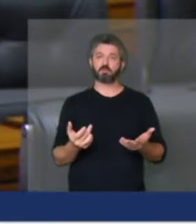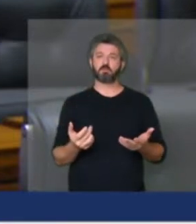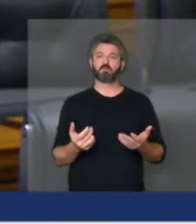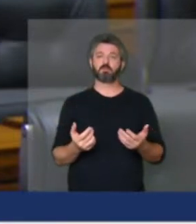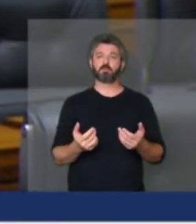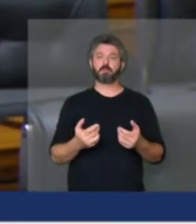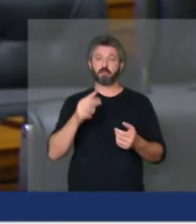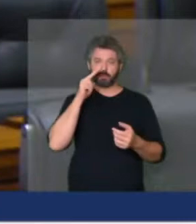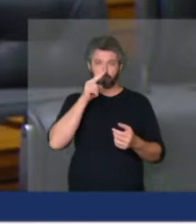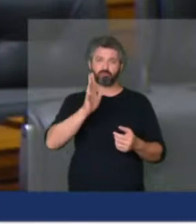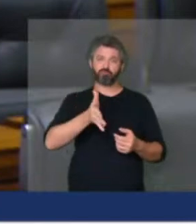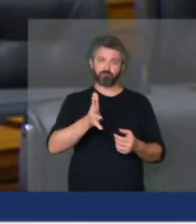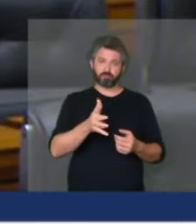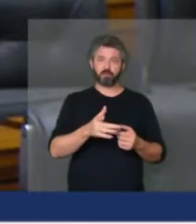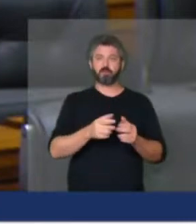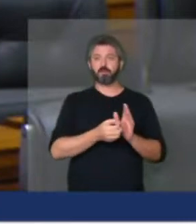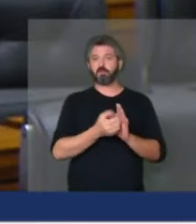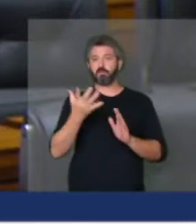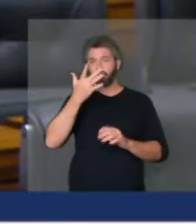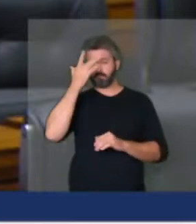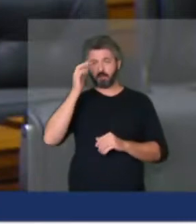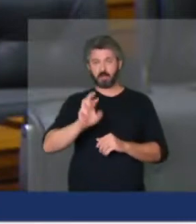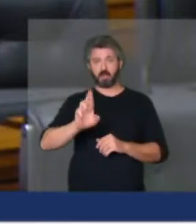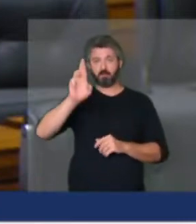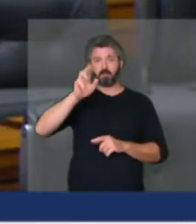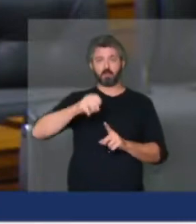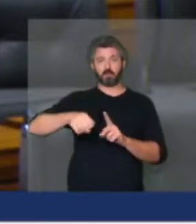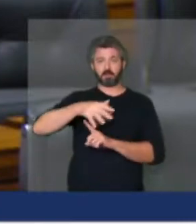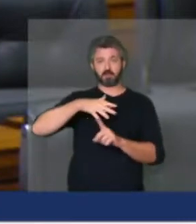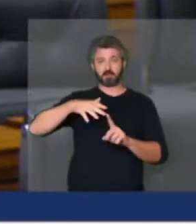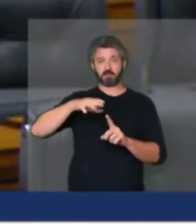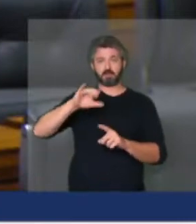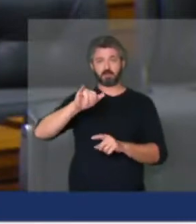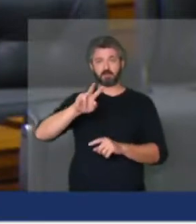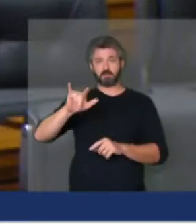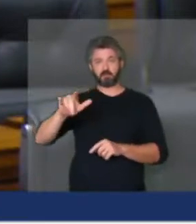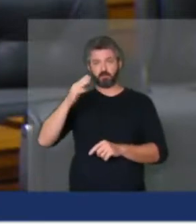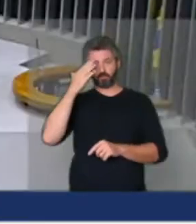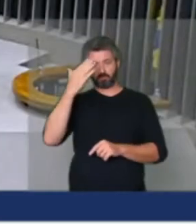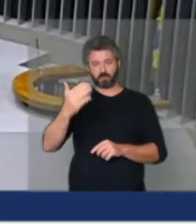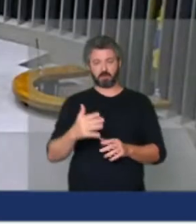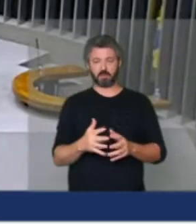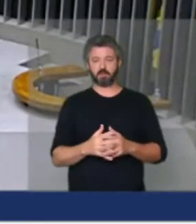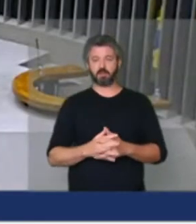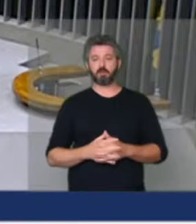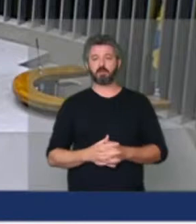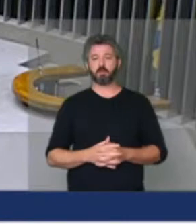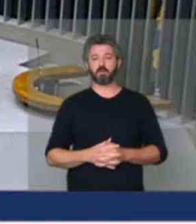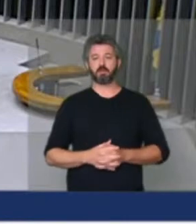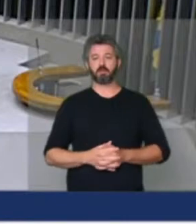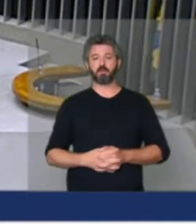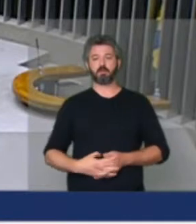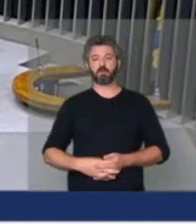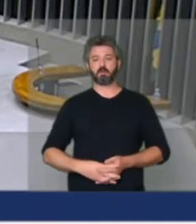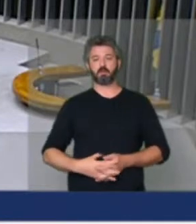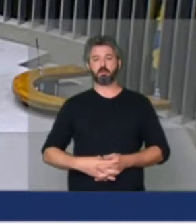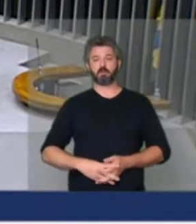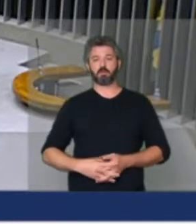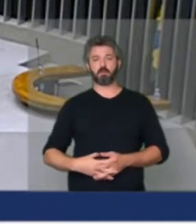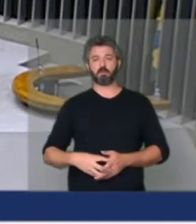POSSAMOS NÃO CORRER OS RISCOS JÁ APRESENTADOS POR DIFERENTES REPRESENTANTES DA SOCIEDADE CIVIL. OBRIGADA, SENHOR -- PRESIDENTE. [PRESIDENTE]: OK, DEPUTADA TALÍRIA. PARA ENCAMINHAR CONTRA NESSE